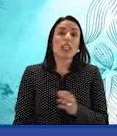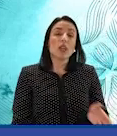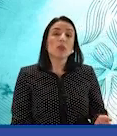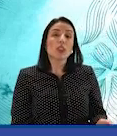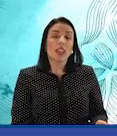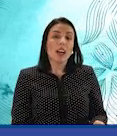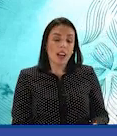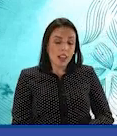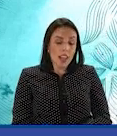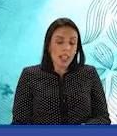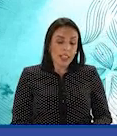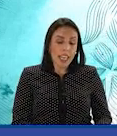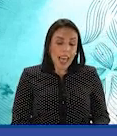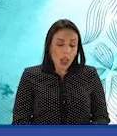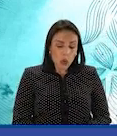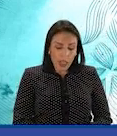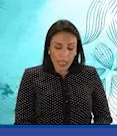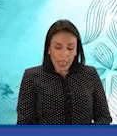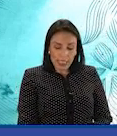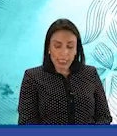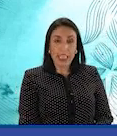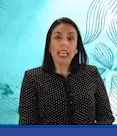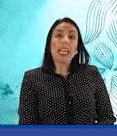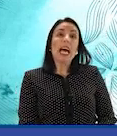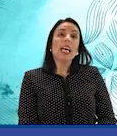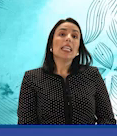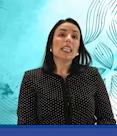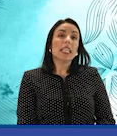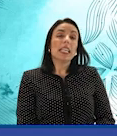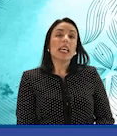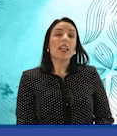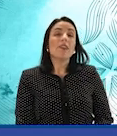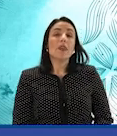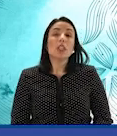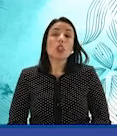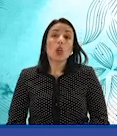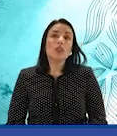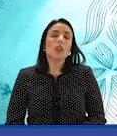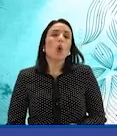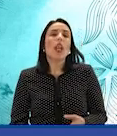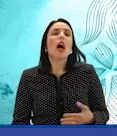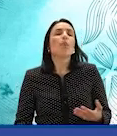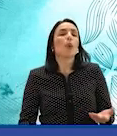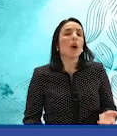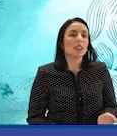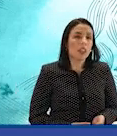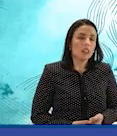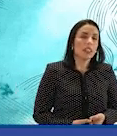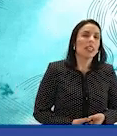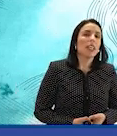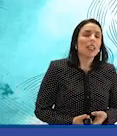tenemos que dejar de lado la revisión o la aprobación